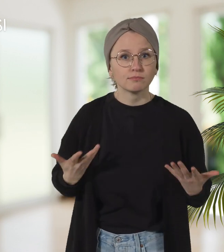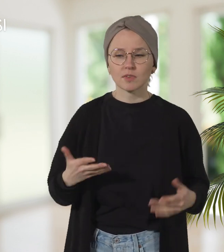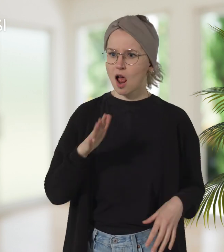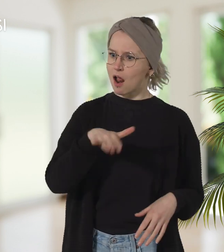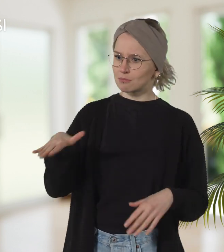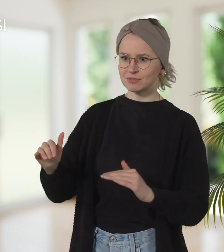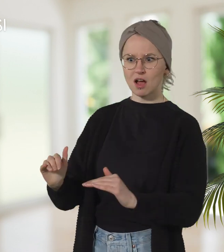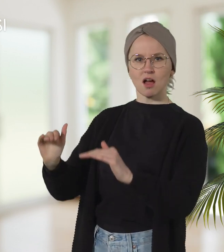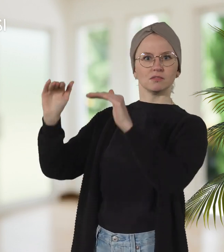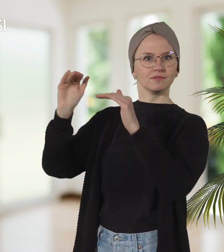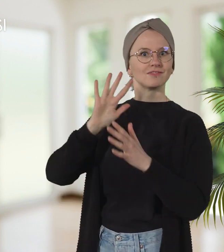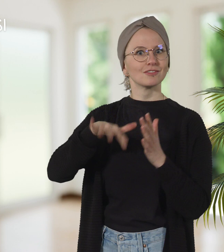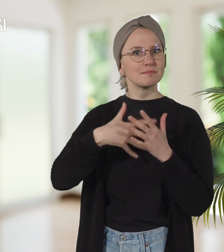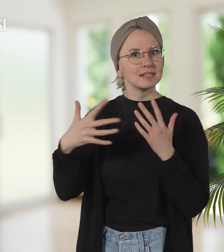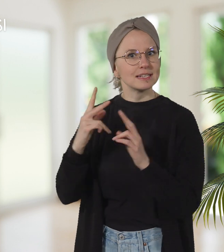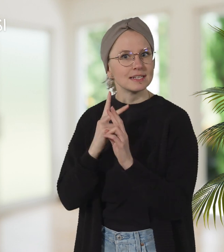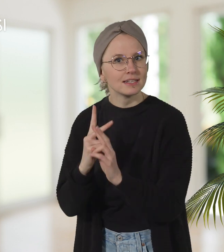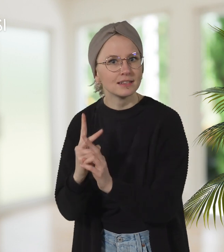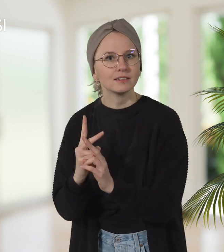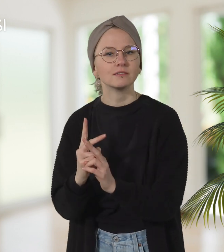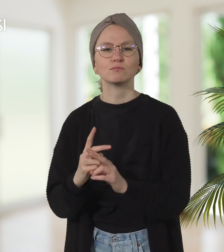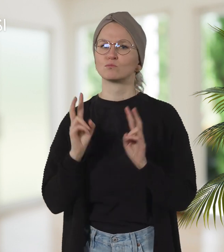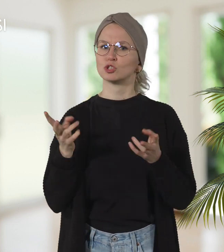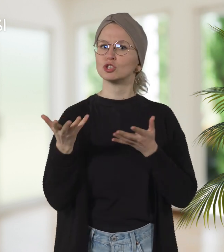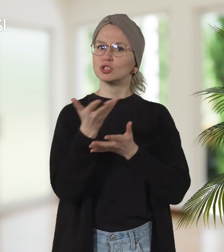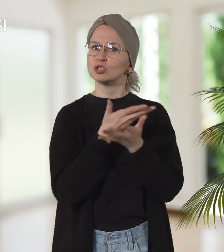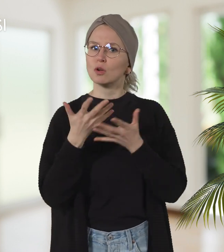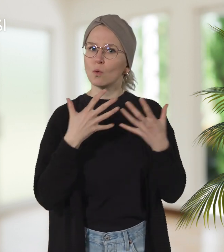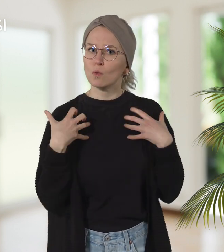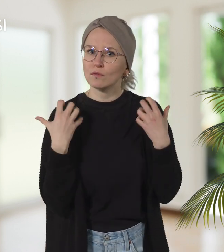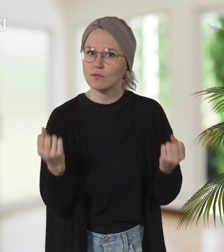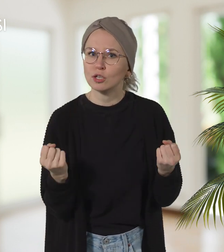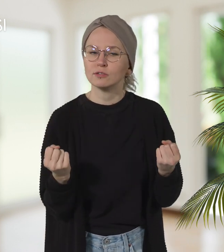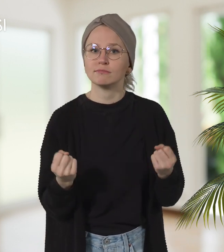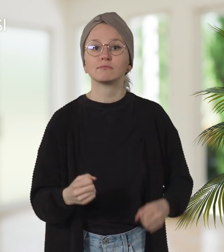lasten kasvusta viittomakielisenä sekä sosiaalisesta hyvinvoinnista.